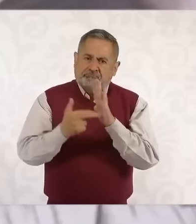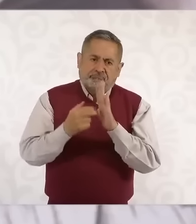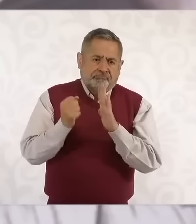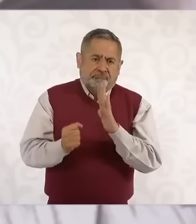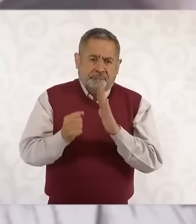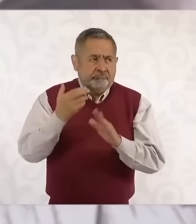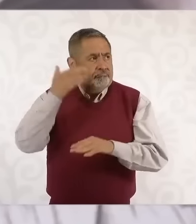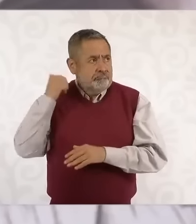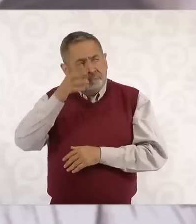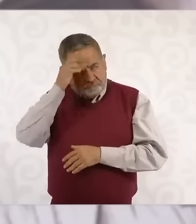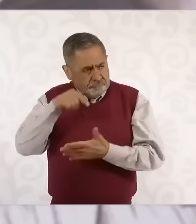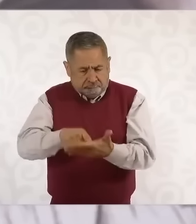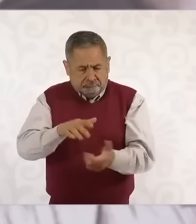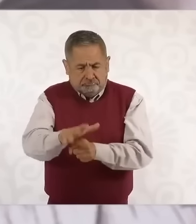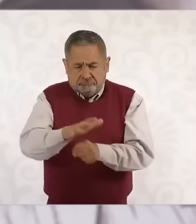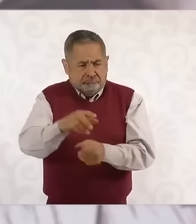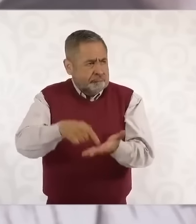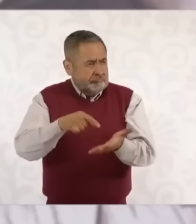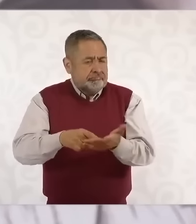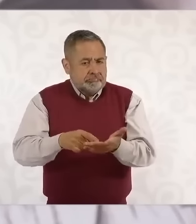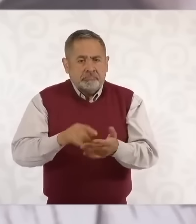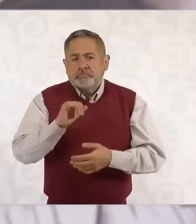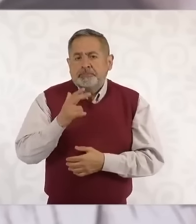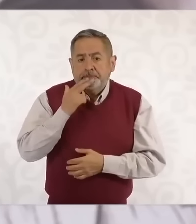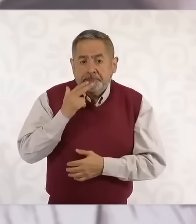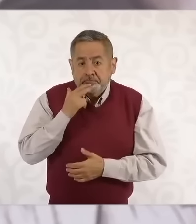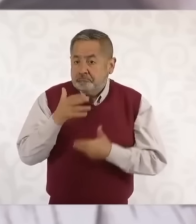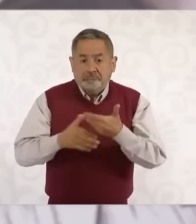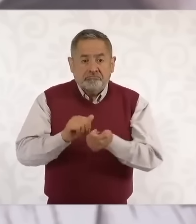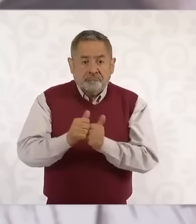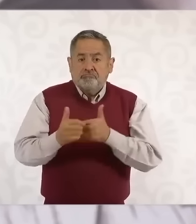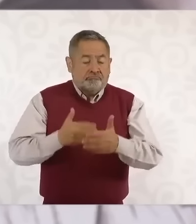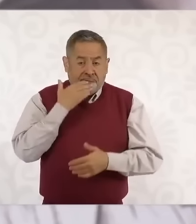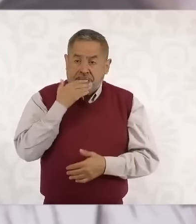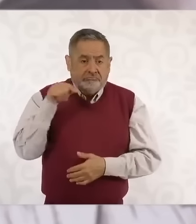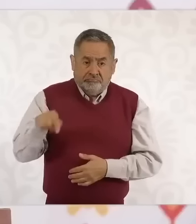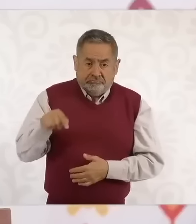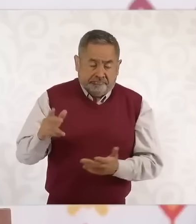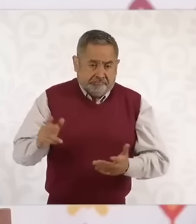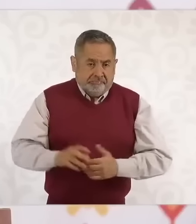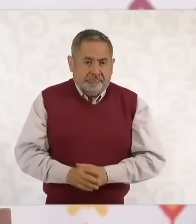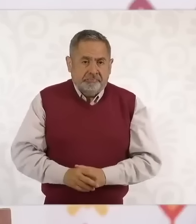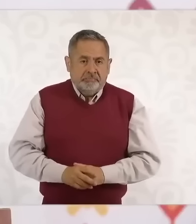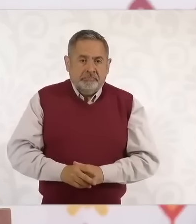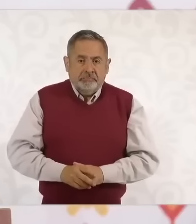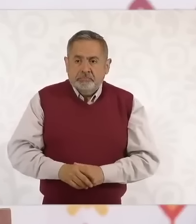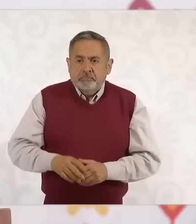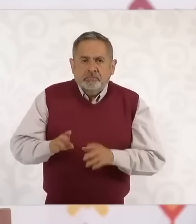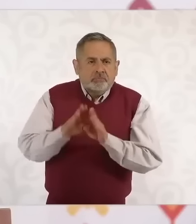hoy tenemos en el tratado, porque ha funcionado. Eh, ¿quién dice que ha funcionado? Bueno, pues hay